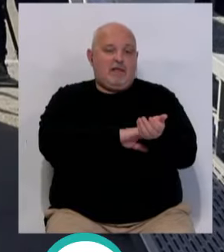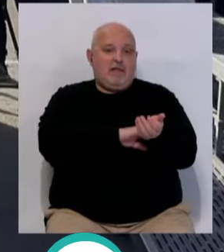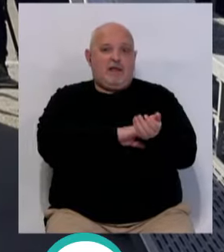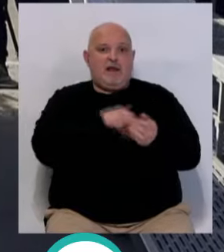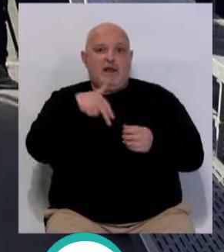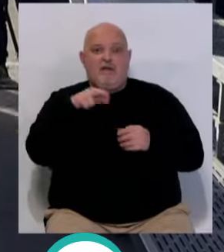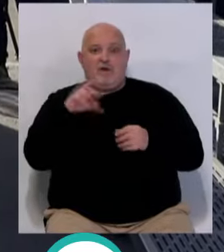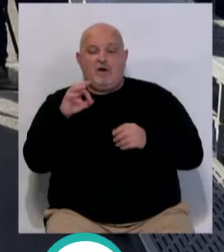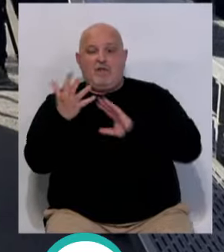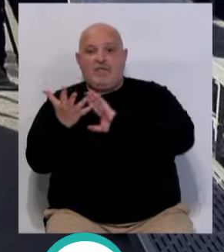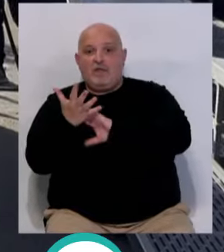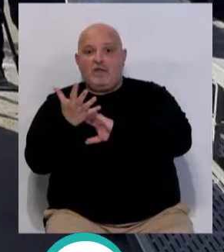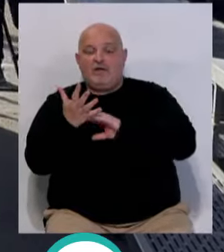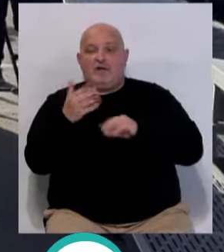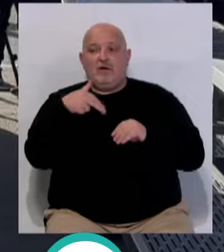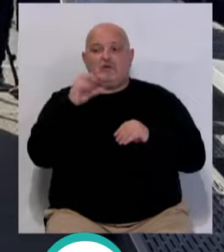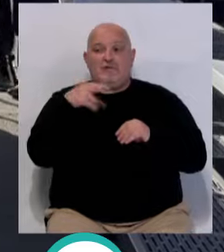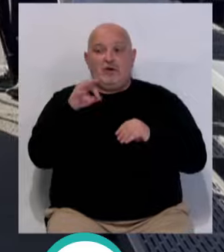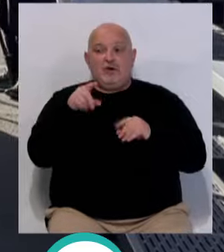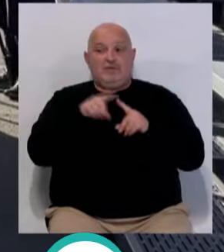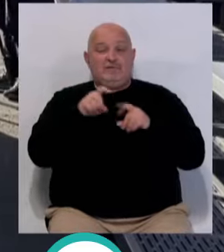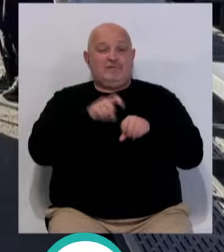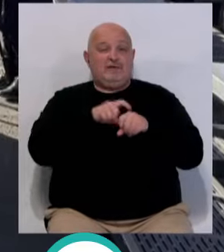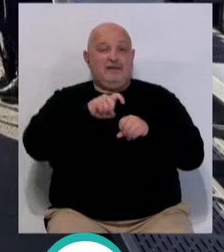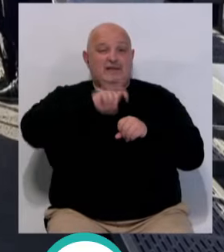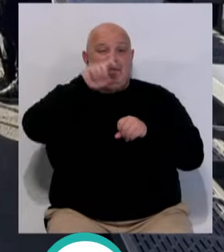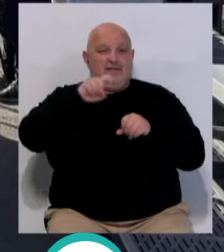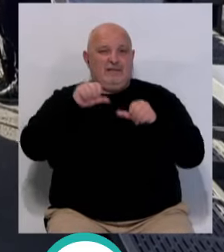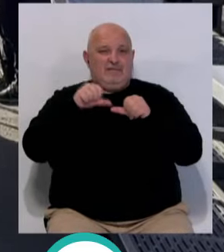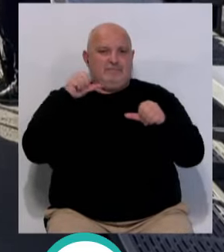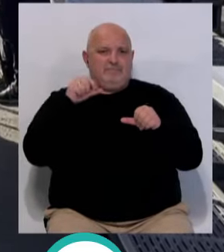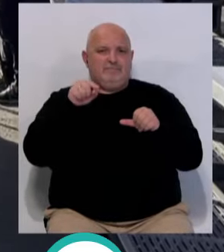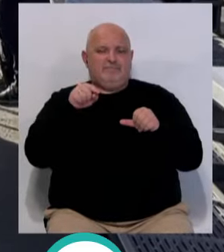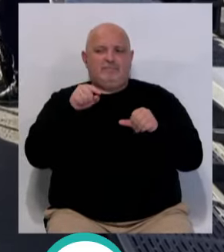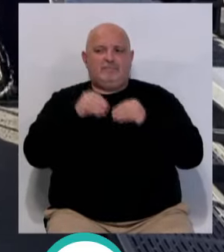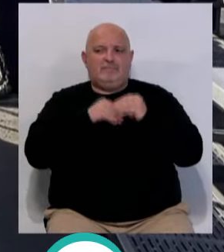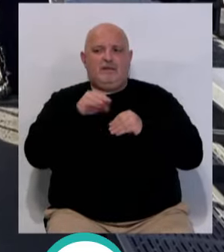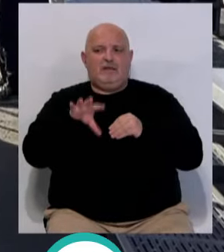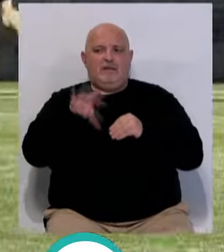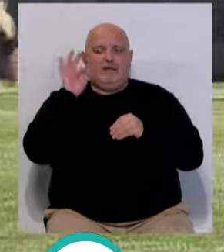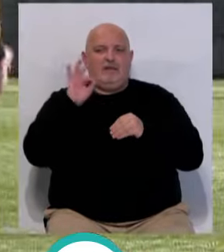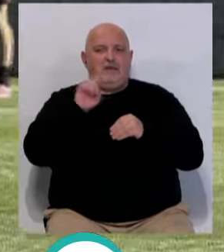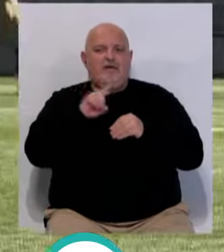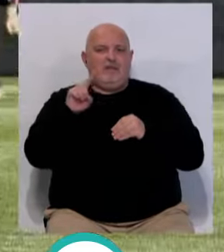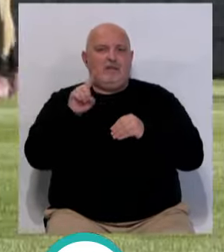Navarro en la derecha un Rubén sobrino que por estadísticas ha sido elegido en el 11 ideal de de